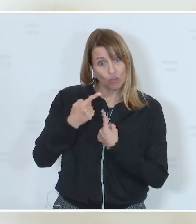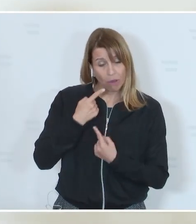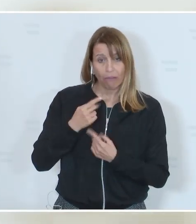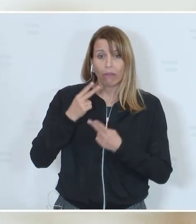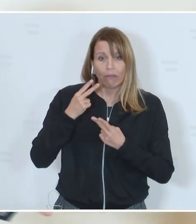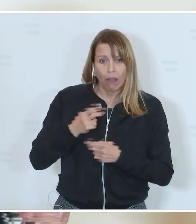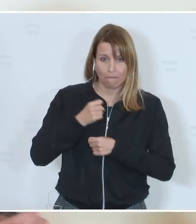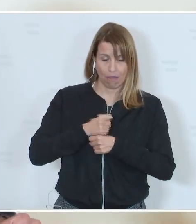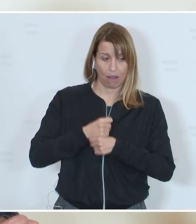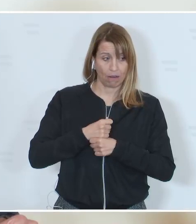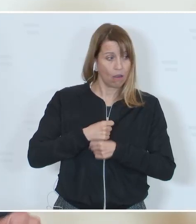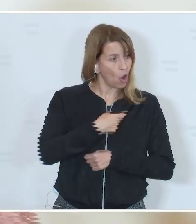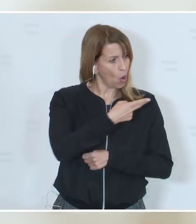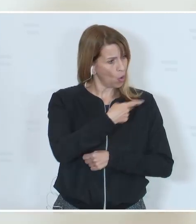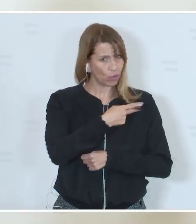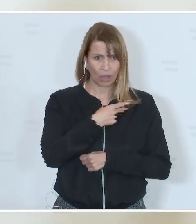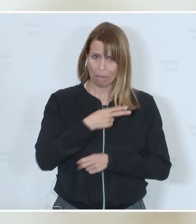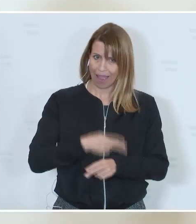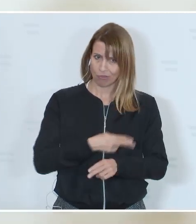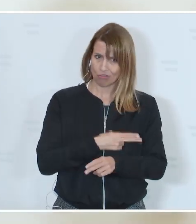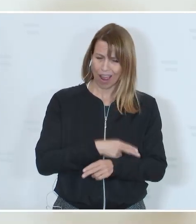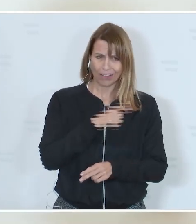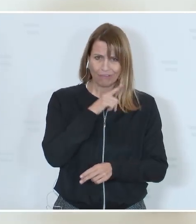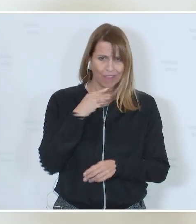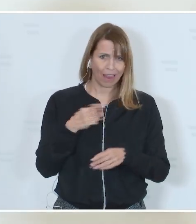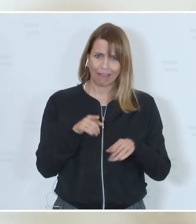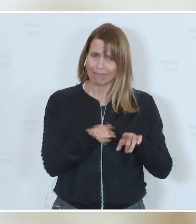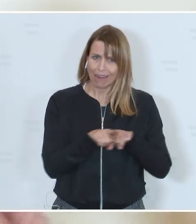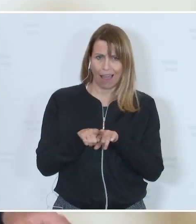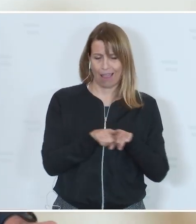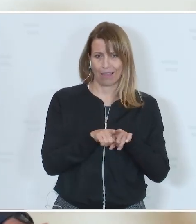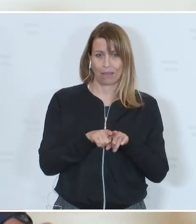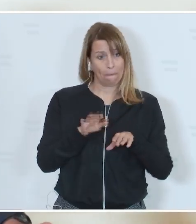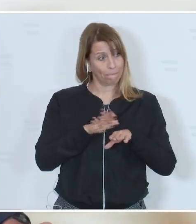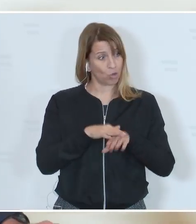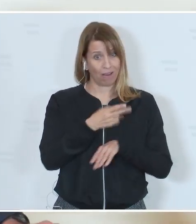Nationen haben viel gemein. Wir haben gemeinsame Einstellungen. Wir teilen